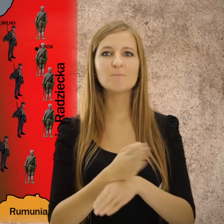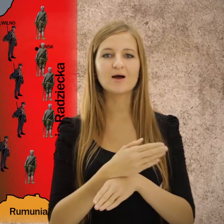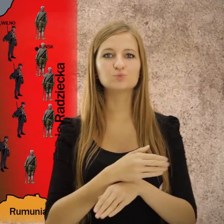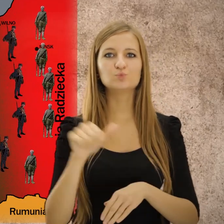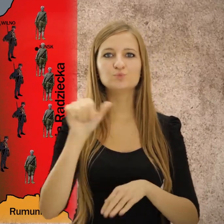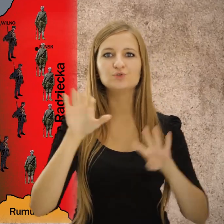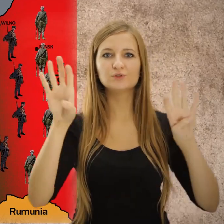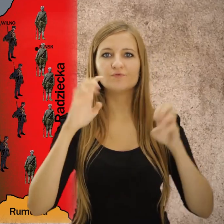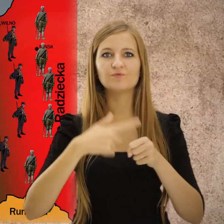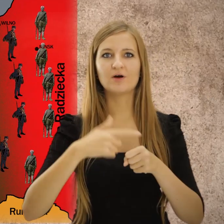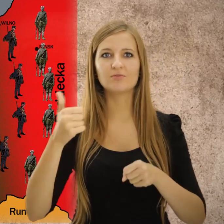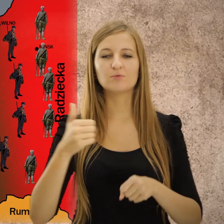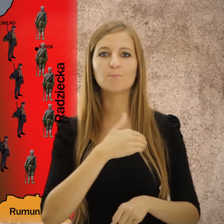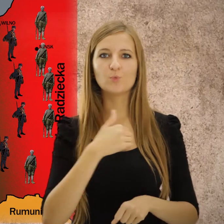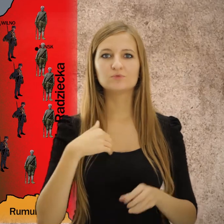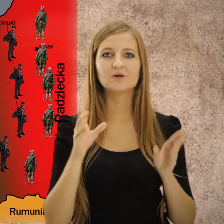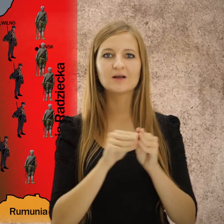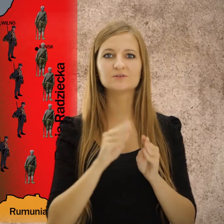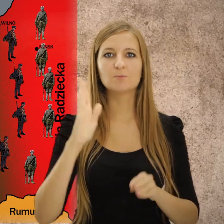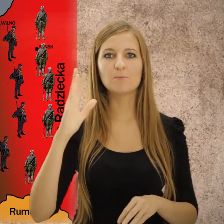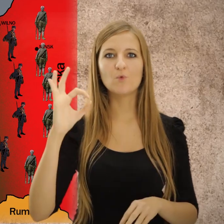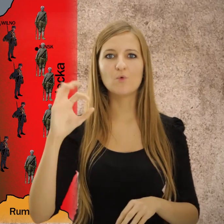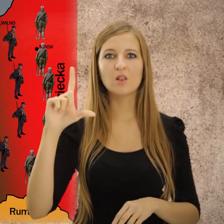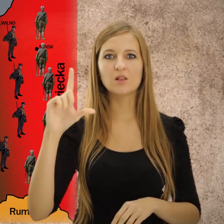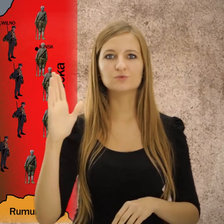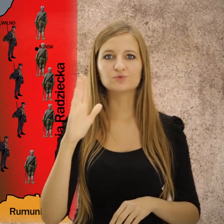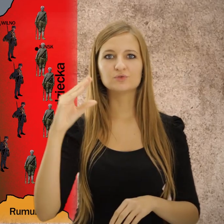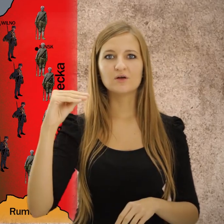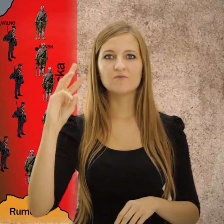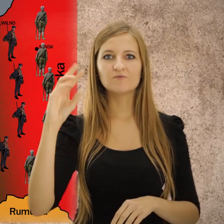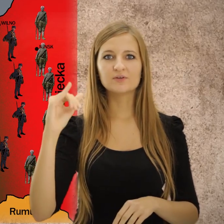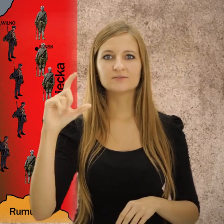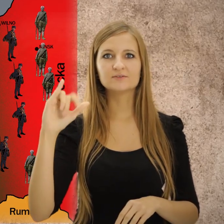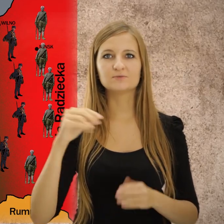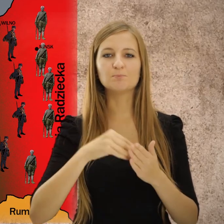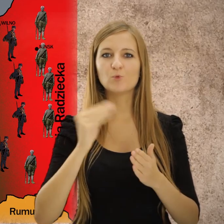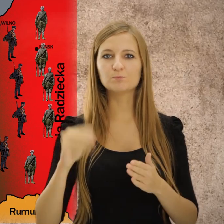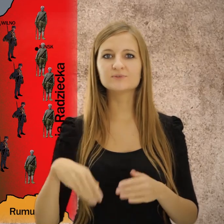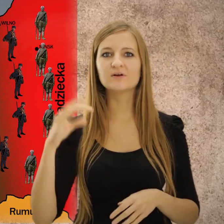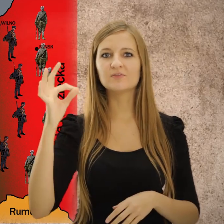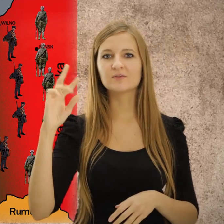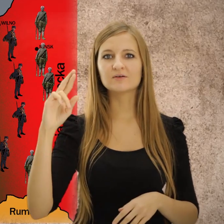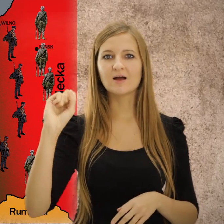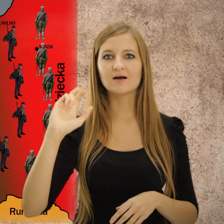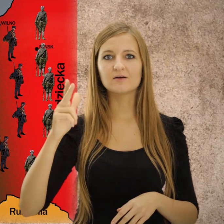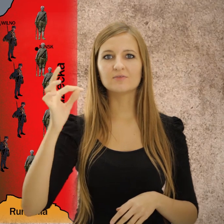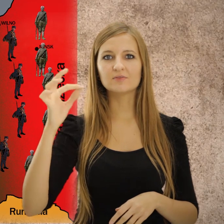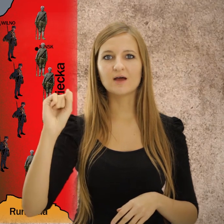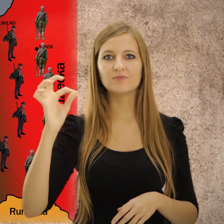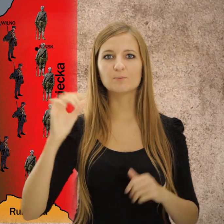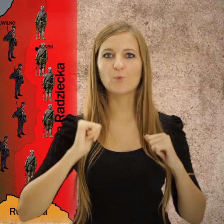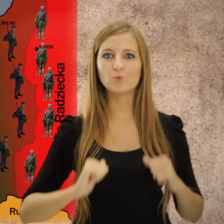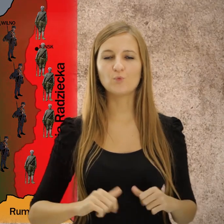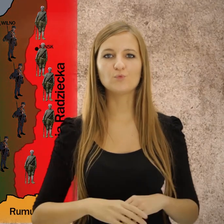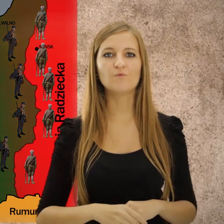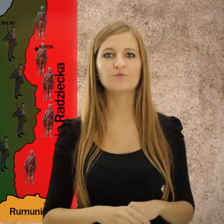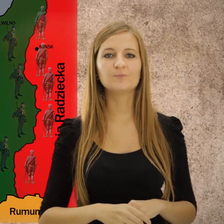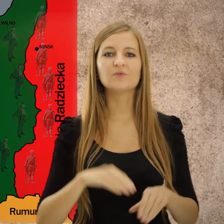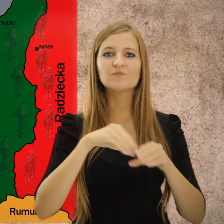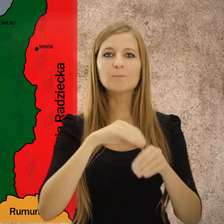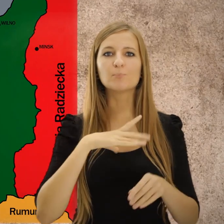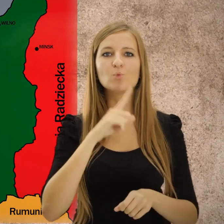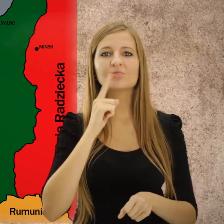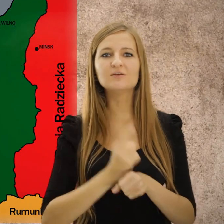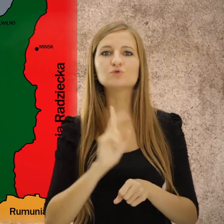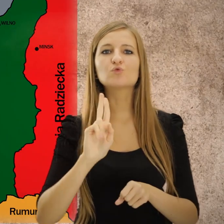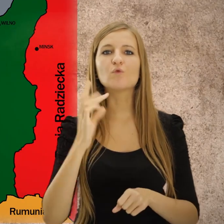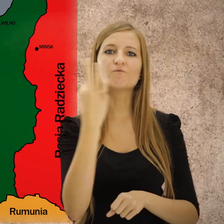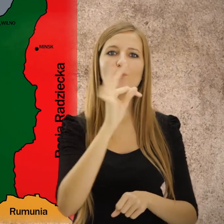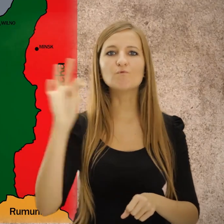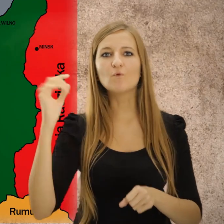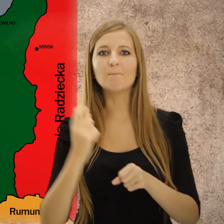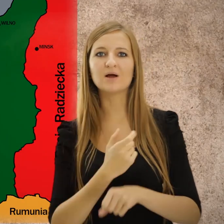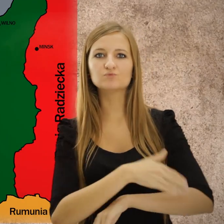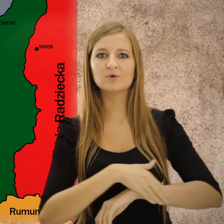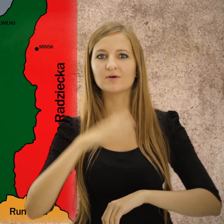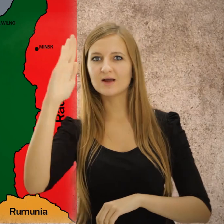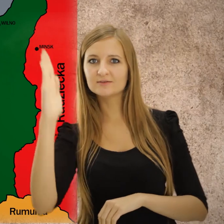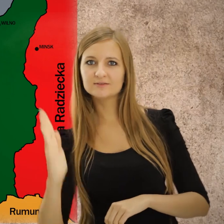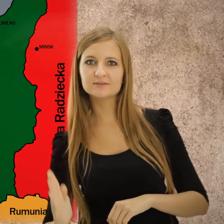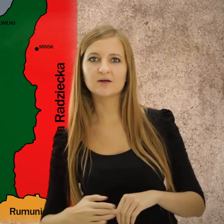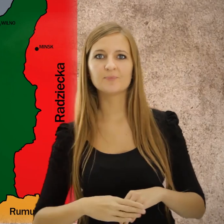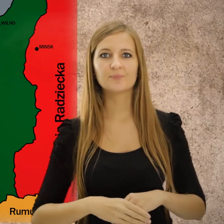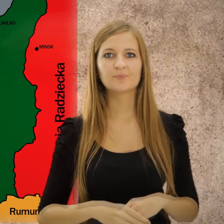W marcu 1921 roku Polska i Bolszewicy podpisali traktat pokojowy, który ustalił granice Polski.